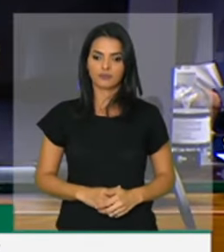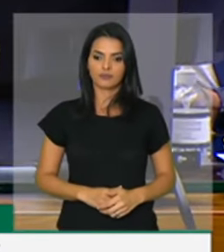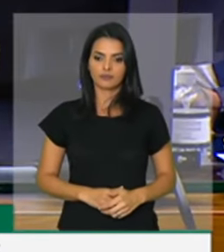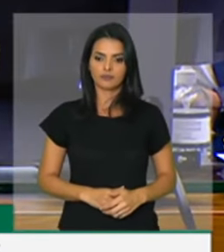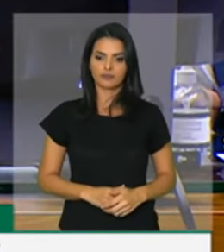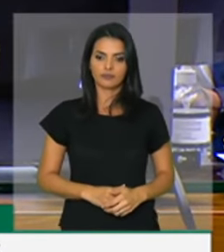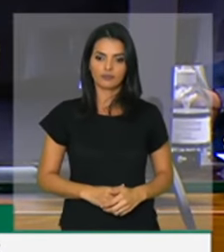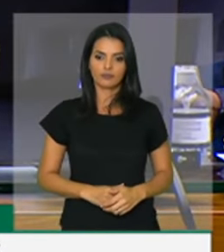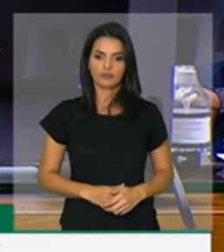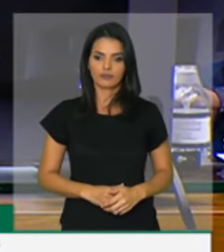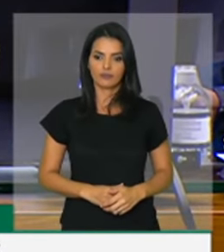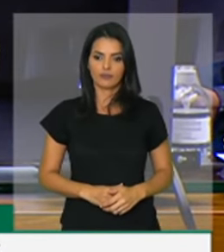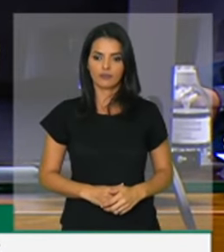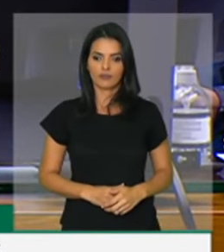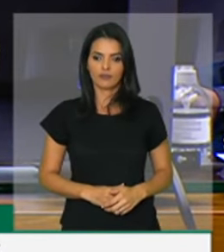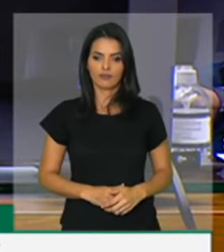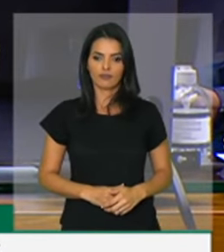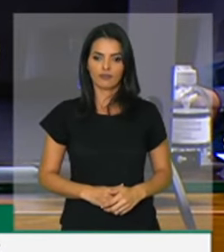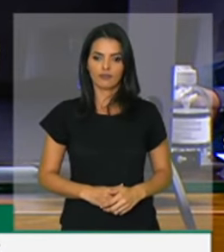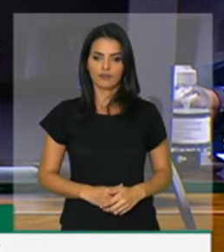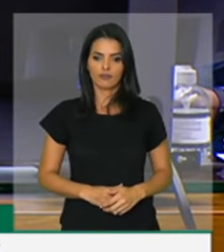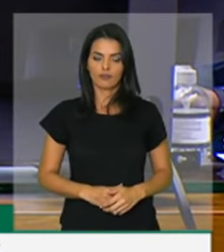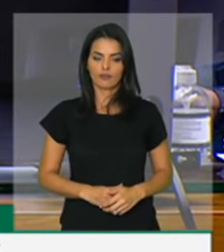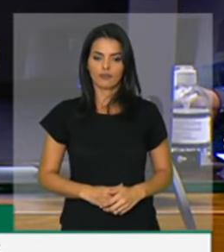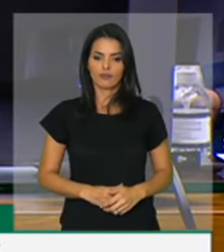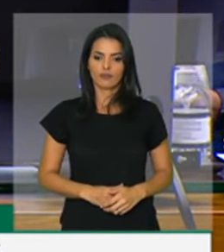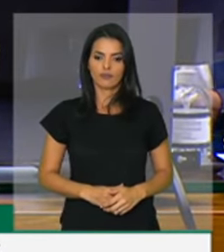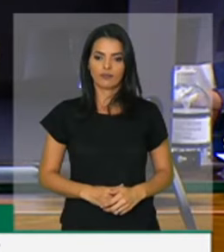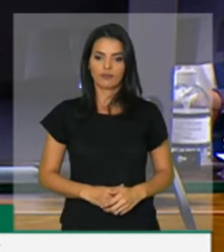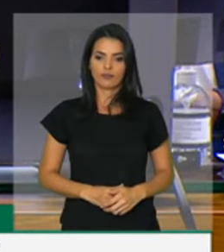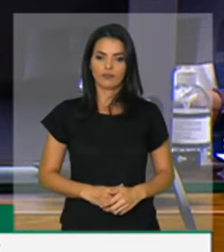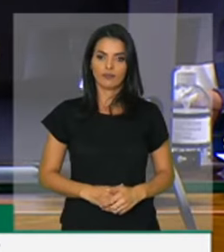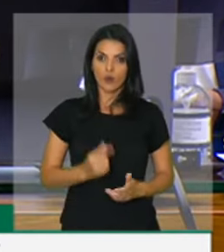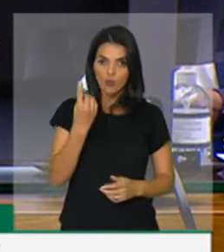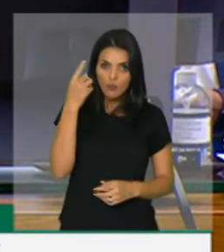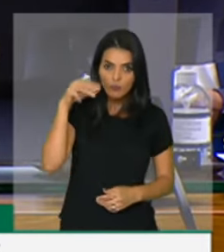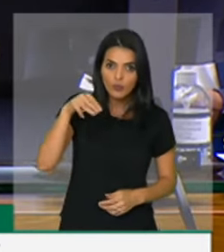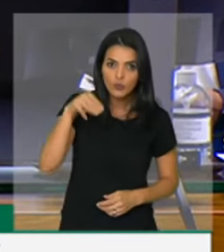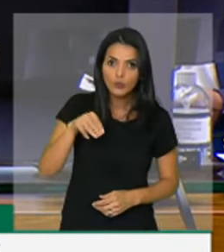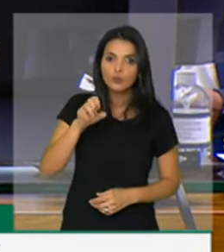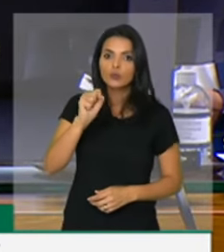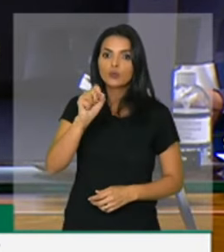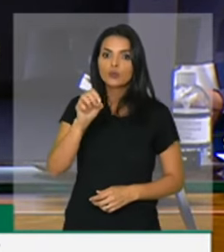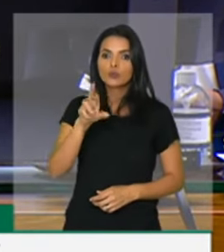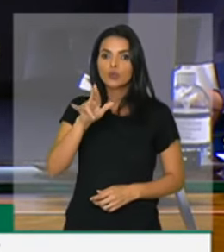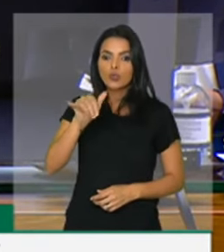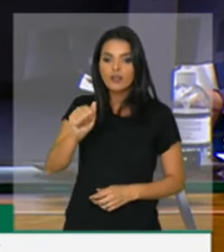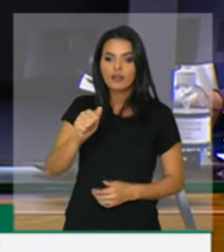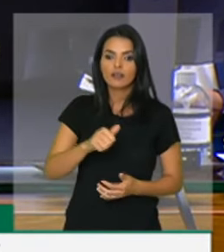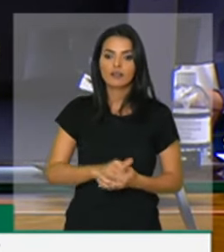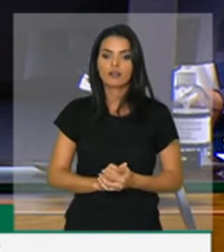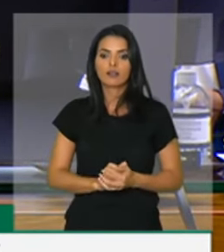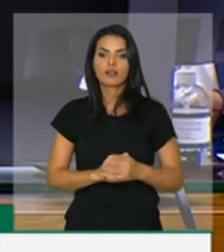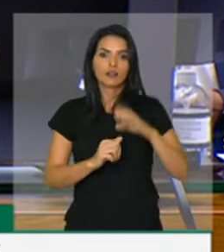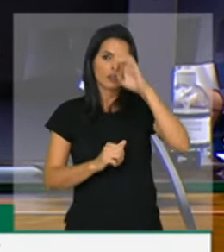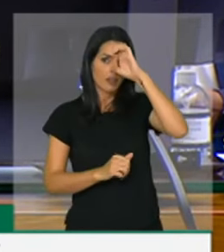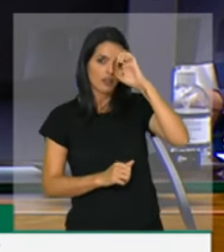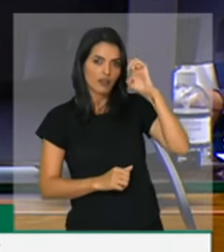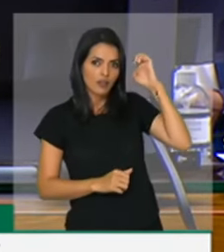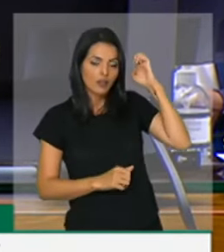DISCUTIDO NO PROJETO. [SOA A CAMPAINHA]. [DEPUTADA]: DEPUTADO ARTHUR LIRA, CONCEDE UM MINUTO DEPUTADA SORAIA. -- [PRESIDENTE]: DEPUTADA ERIKA, DEPUTADO JÚLIO E DEPOIS DEPUTADA